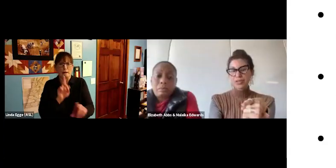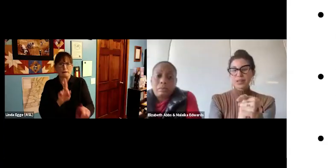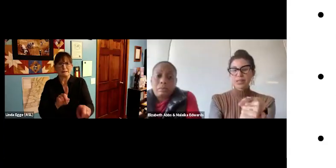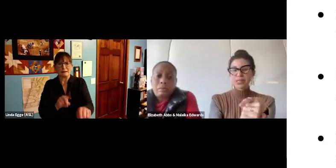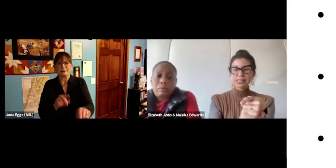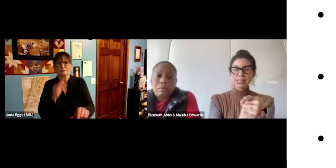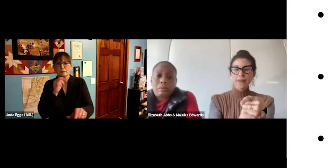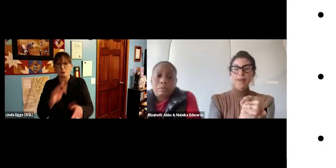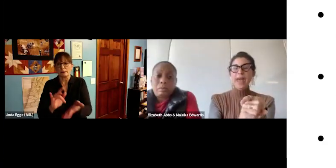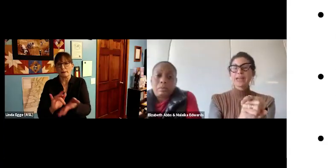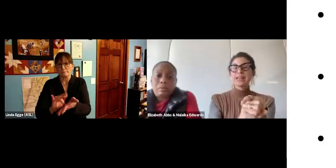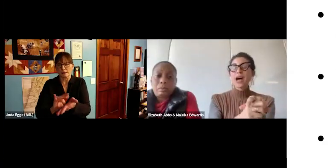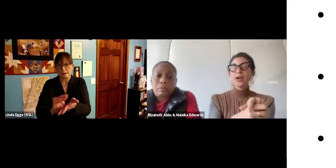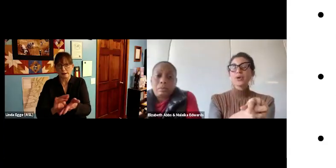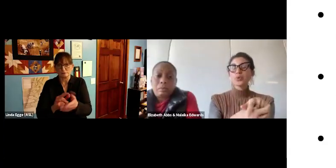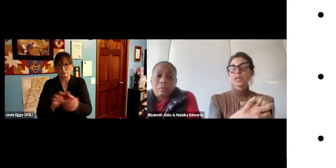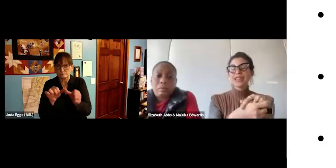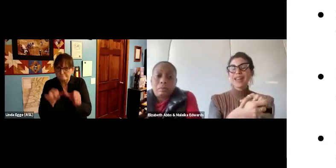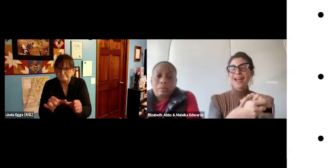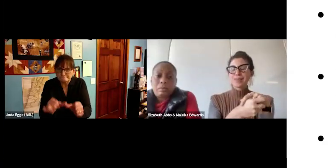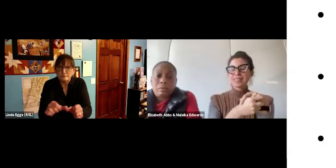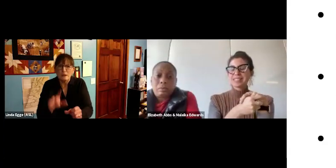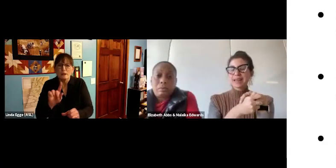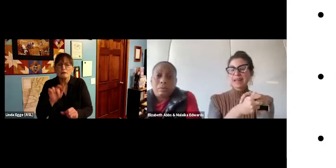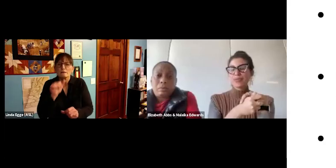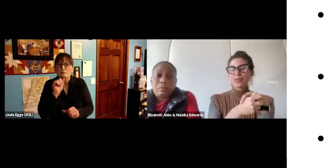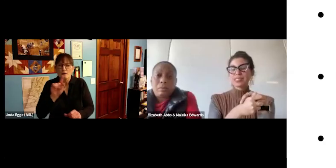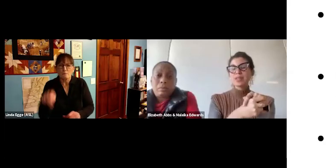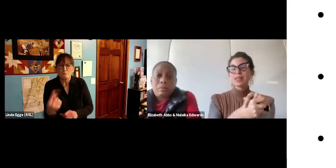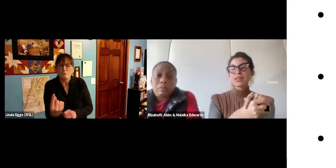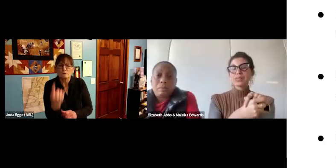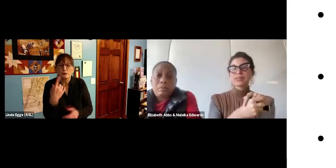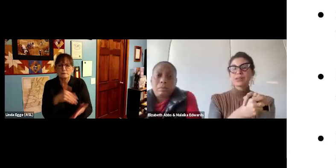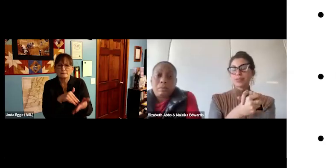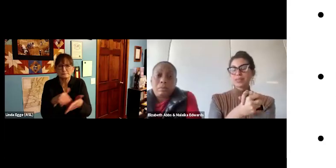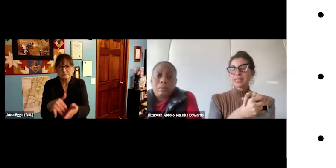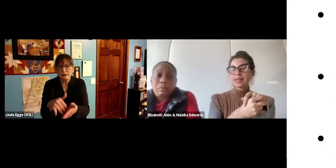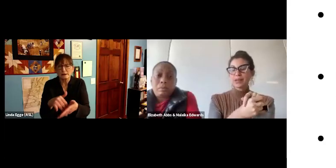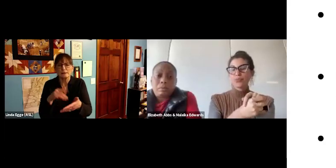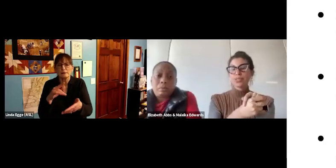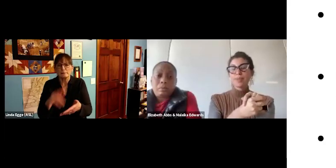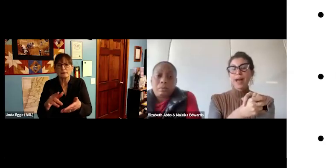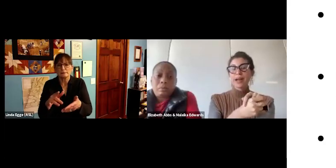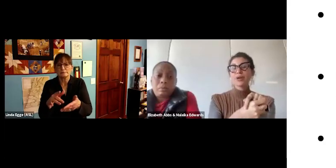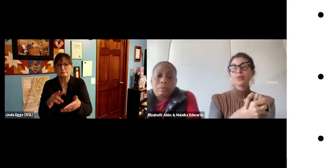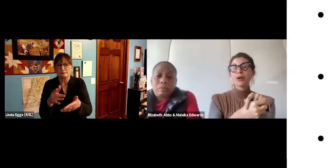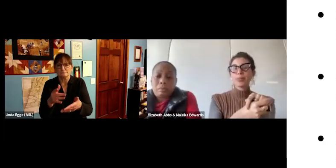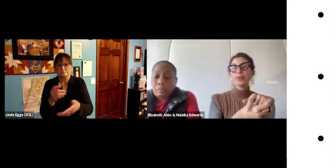lo que significa que han presentado un 1696 para el reclamante, se ha procesado y aparecerá